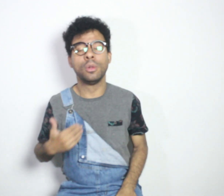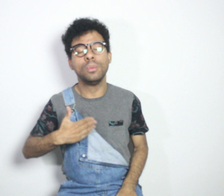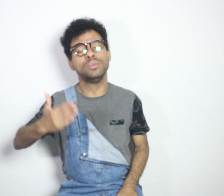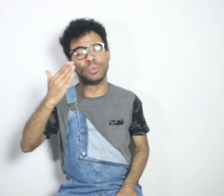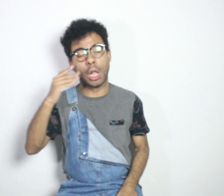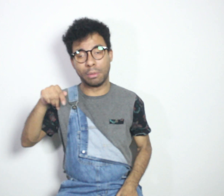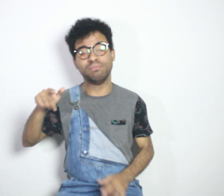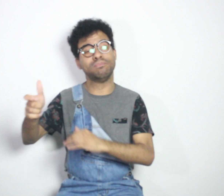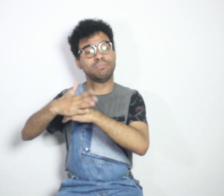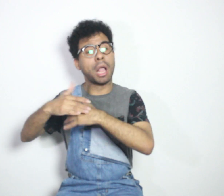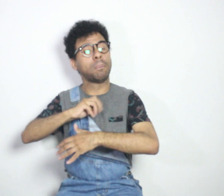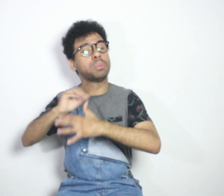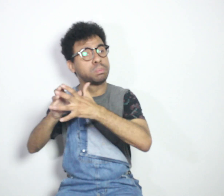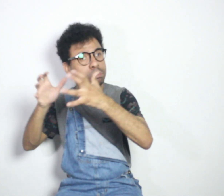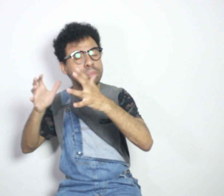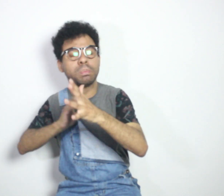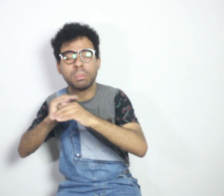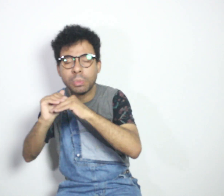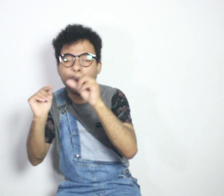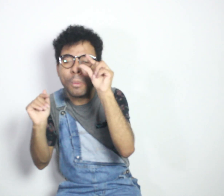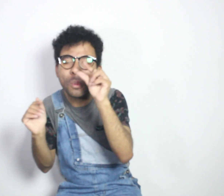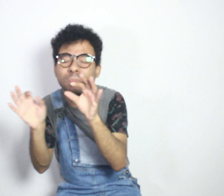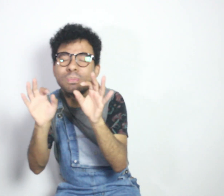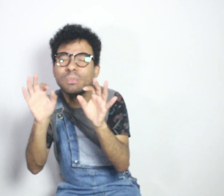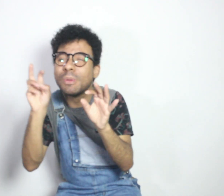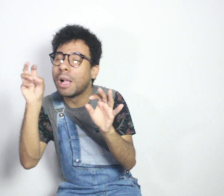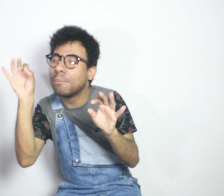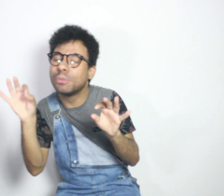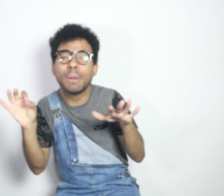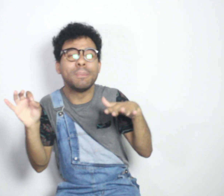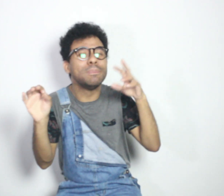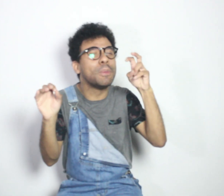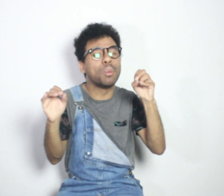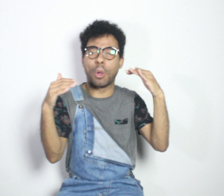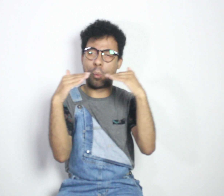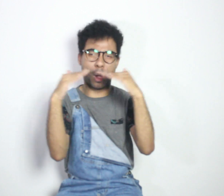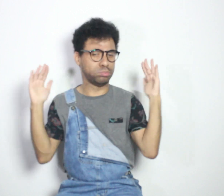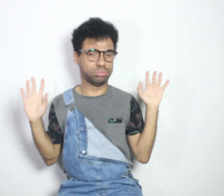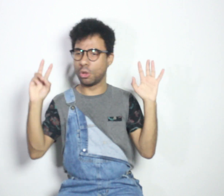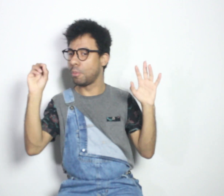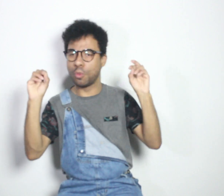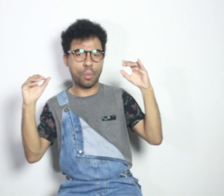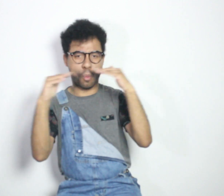eu sei! Esse muito amor e carinho! É pouco 50% e 50% igual!